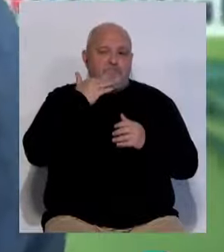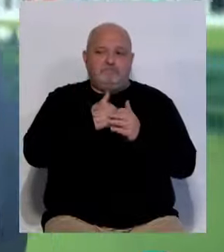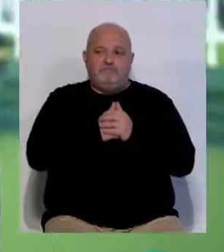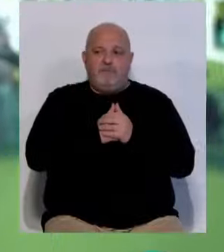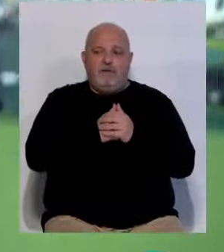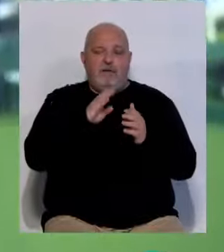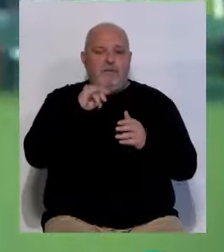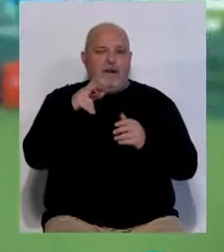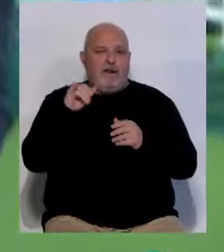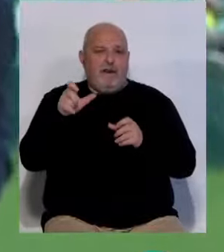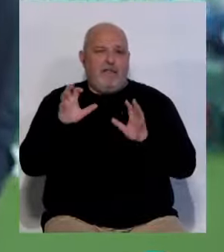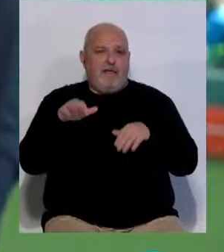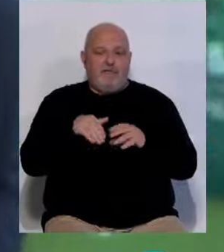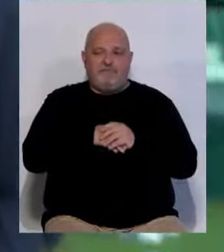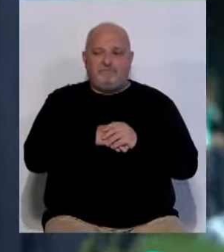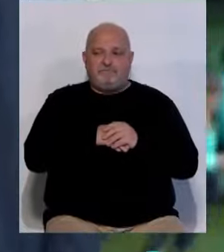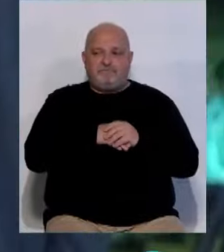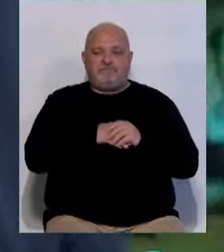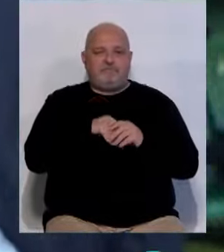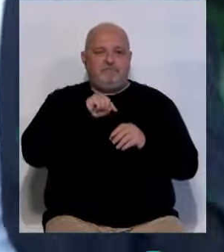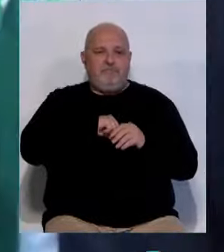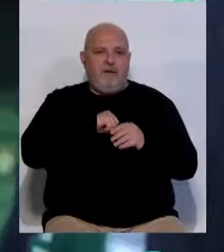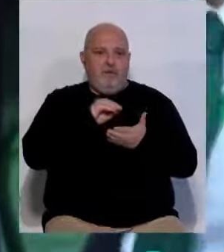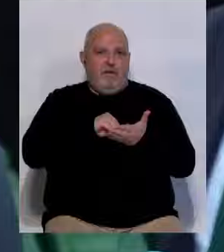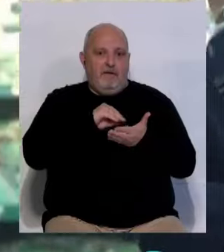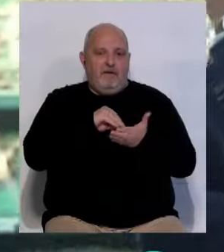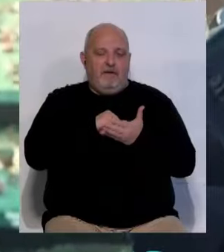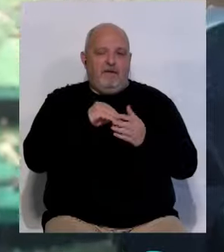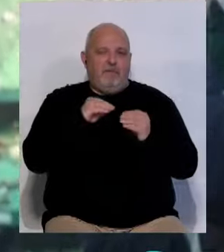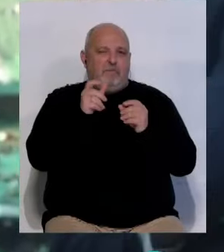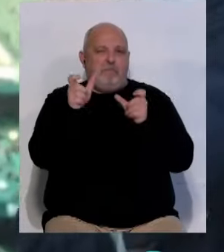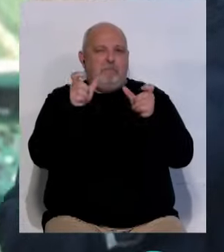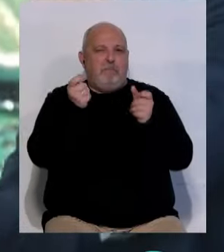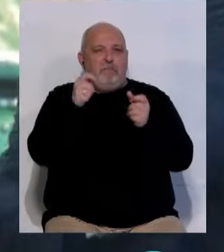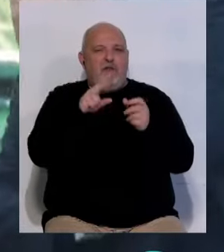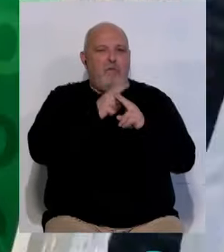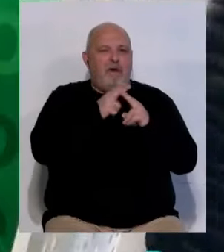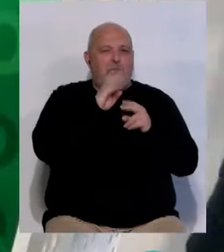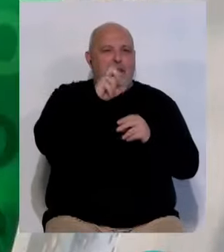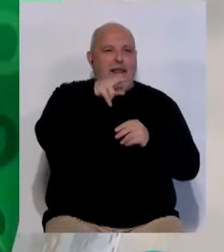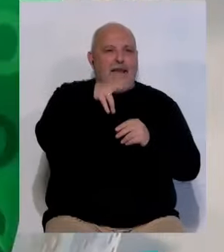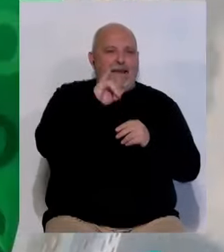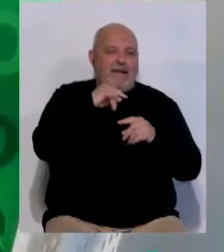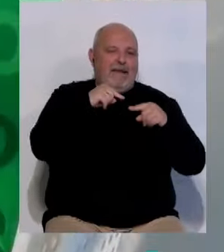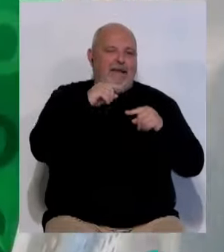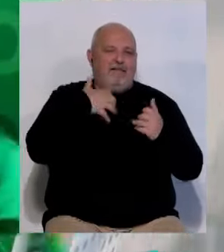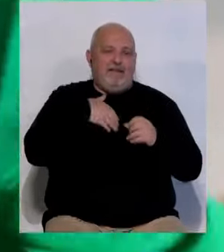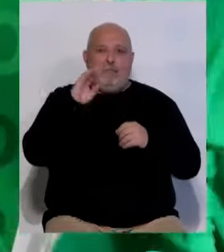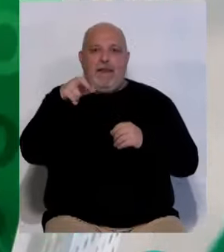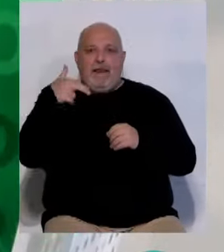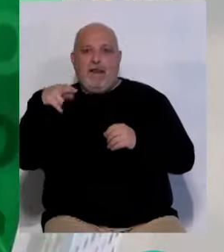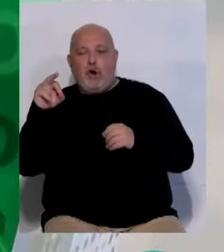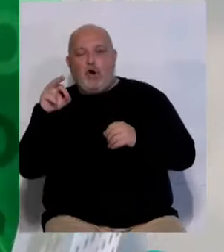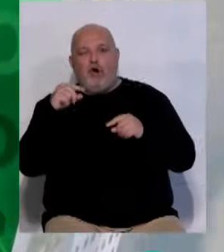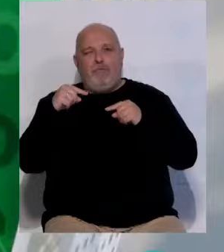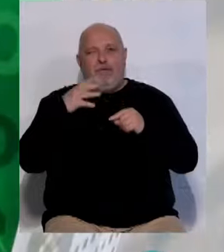pellegrini del C Yo también lo he dicho eh su pelegrino Mauricio pellegrini se ha complicado